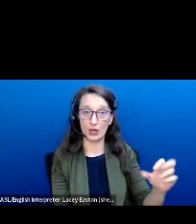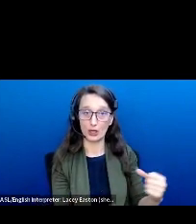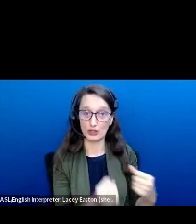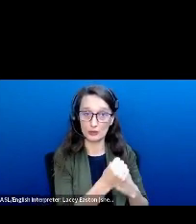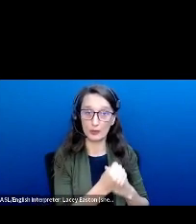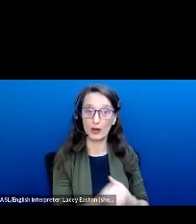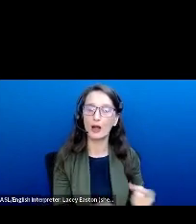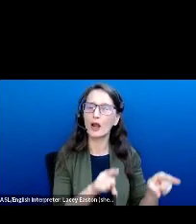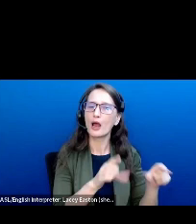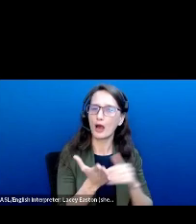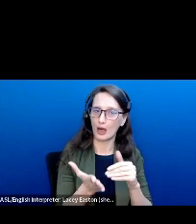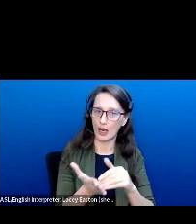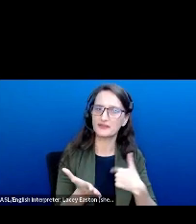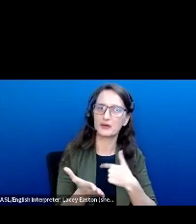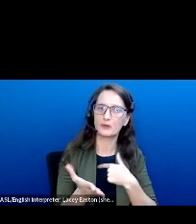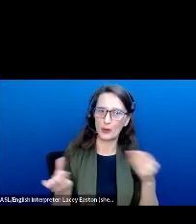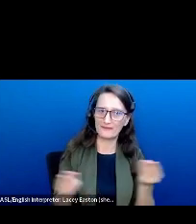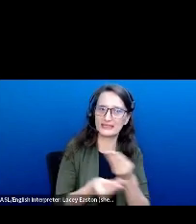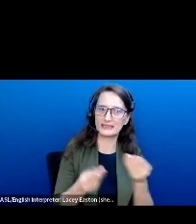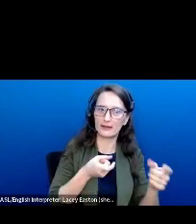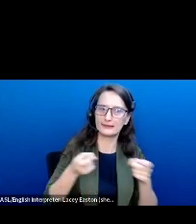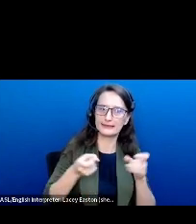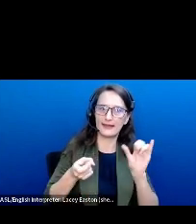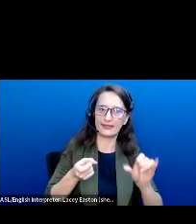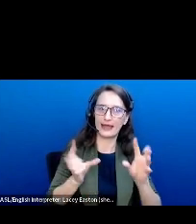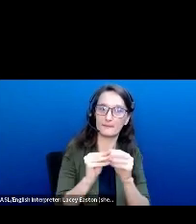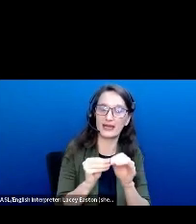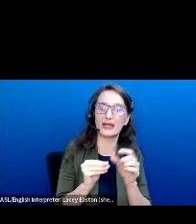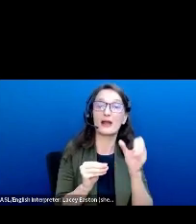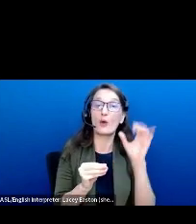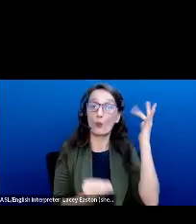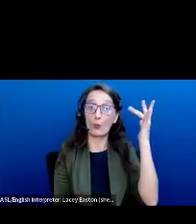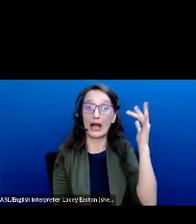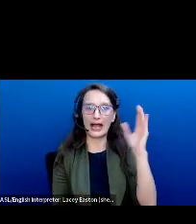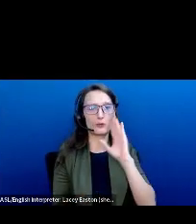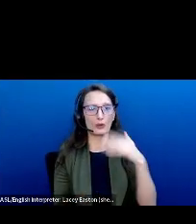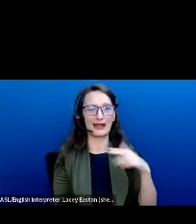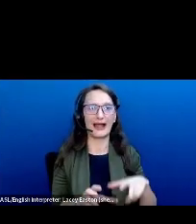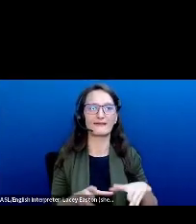también facilitamos esas reuniones para que haya un facilitador neutral externo